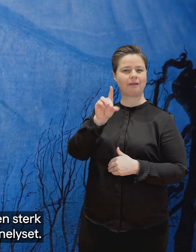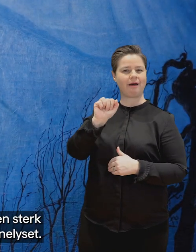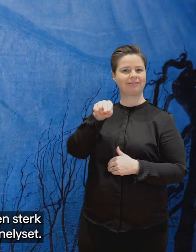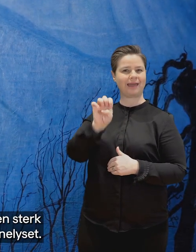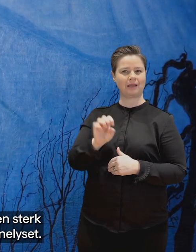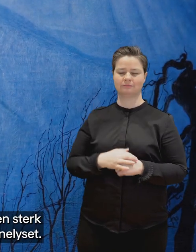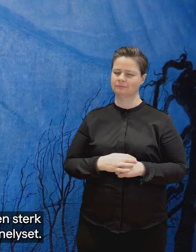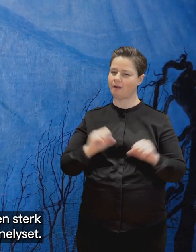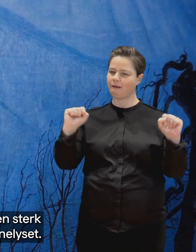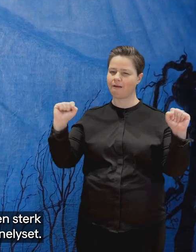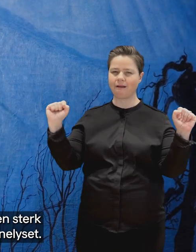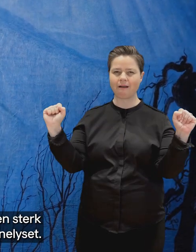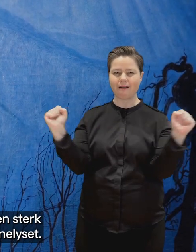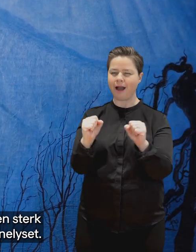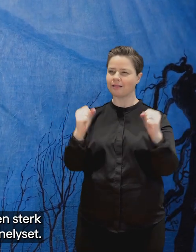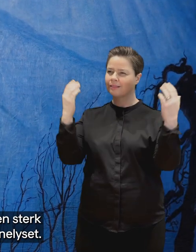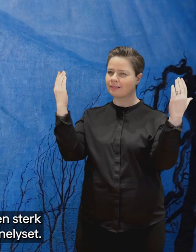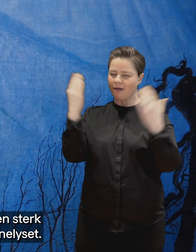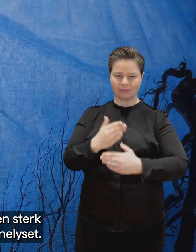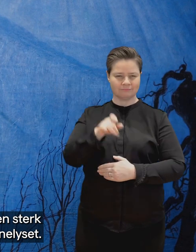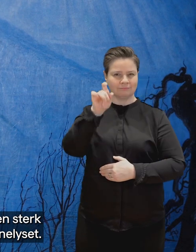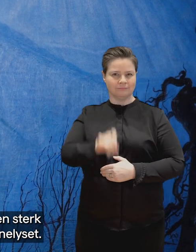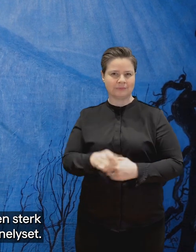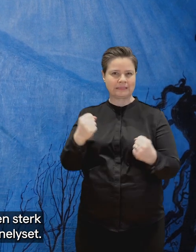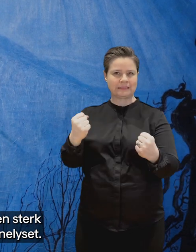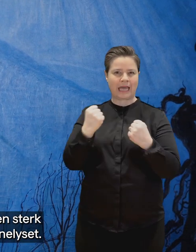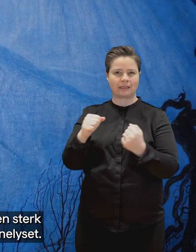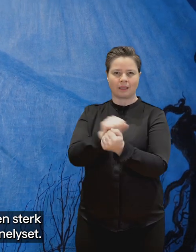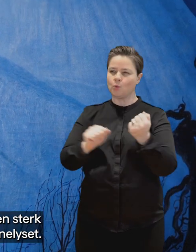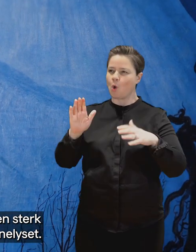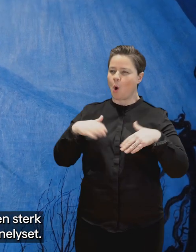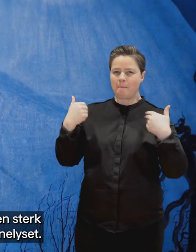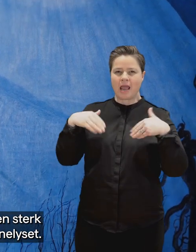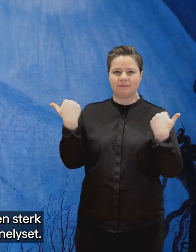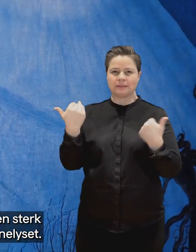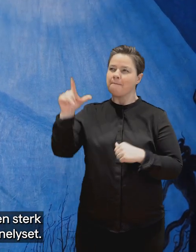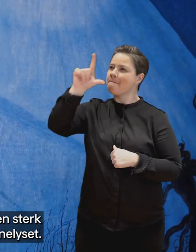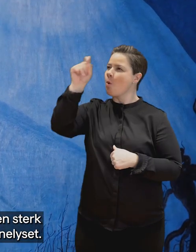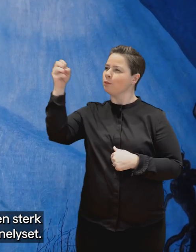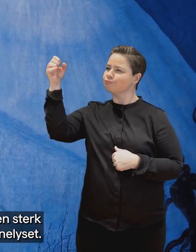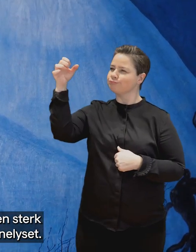En iskald natt har Sohlberg en sterk naturopplevelse i det blå månelyset.